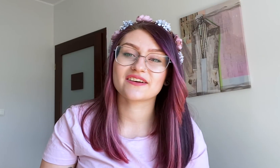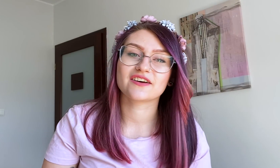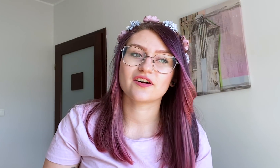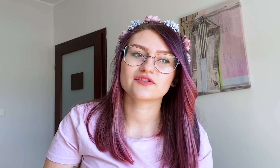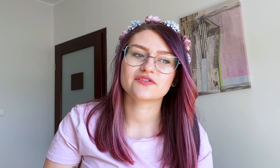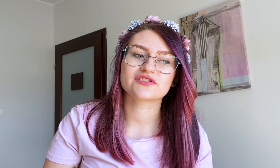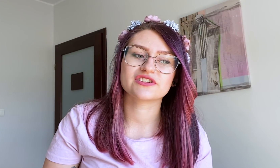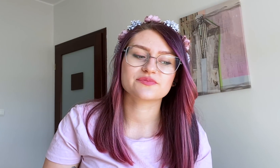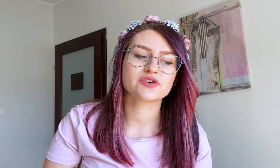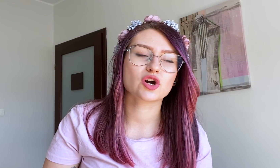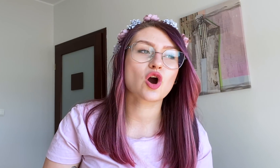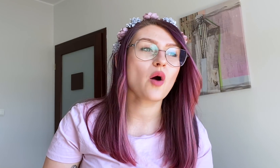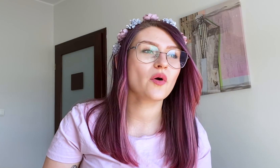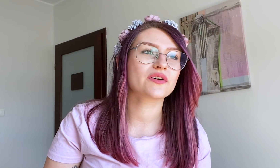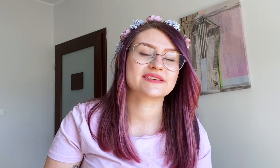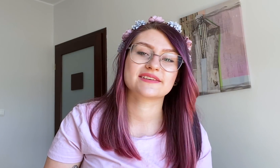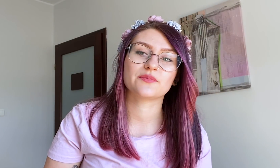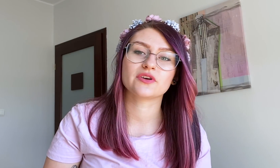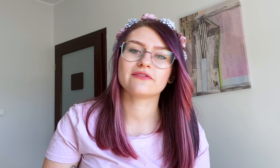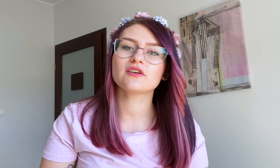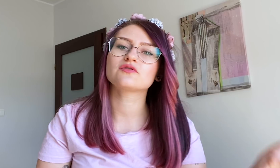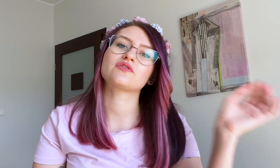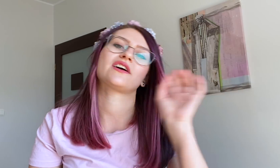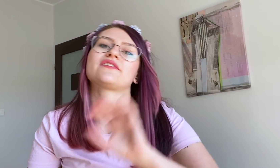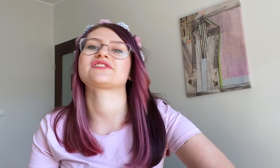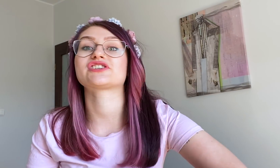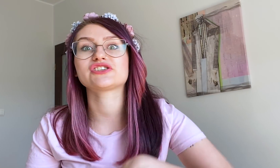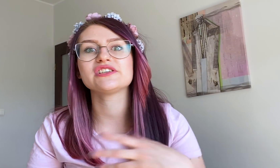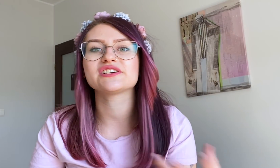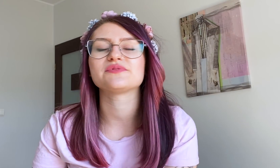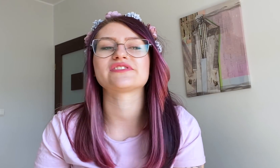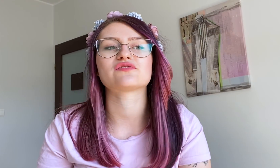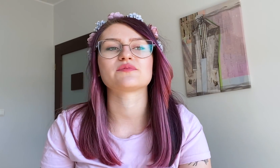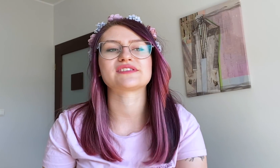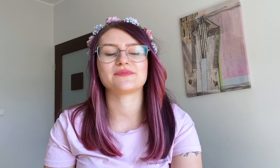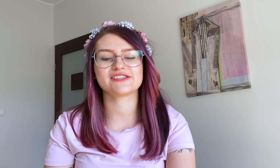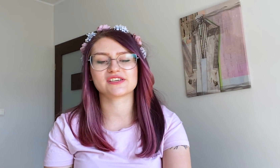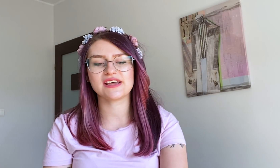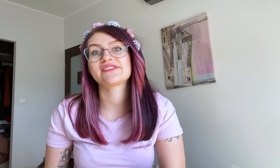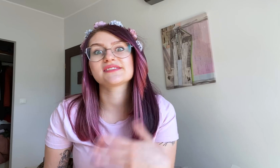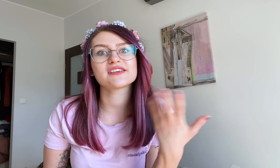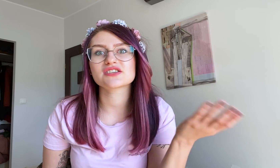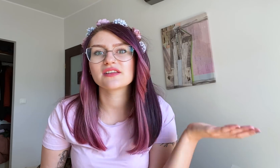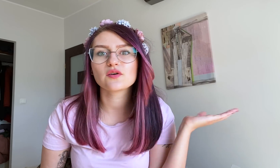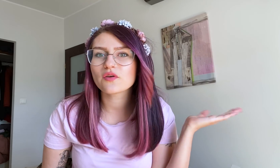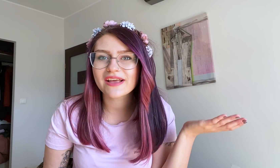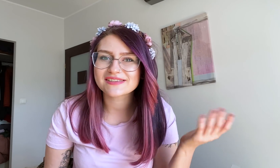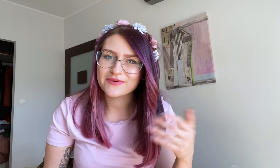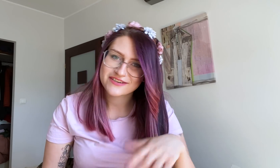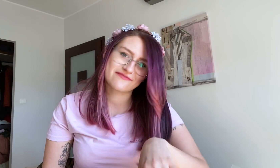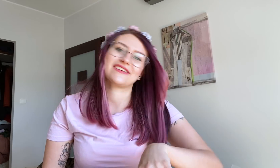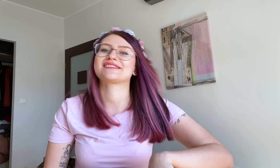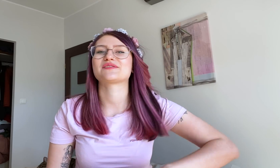otworzyliśmy koło języka migowego, które wskrzesiliśmy w zeszłym semestrze, więc też linkuję i zapraszam Was,